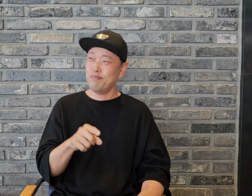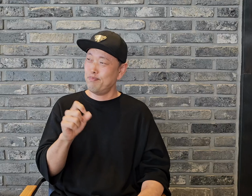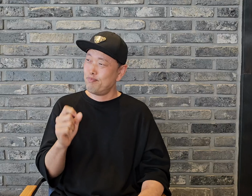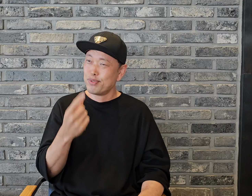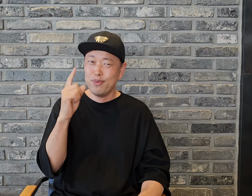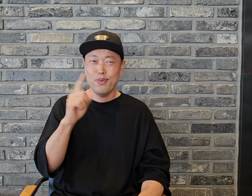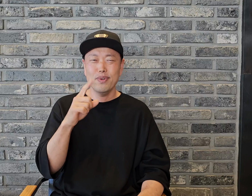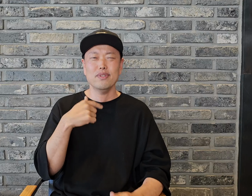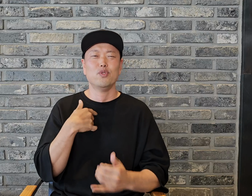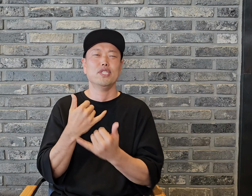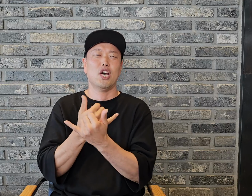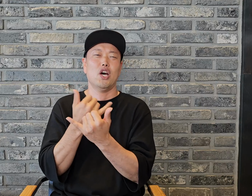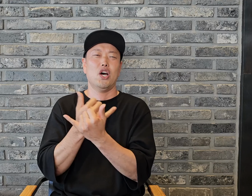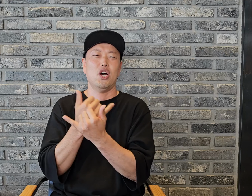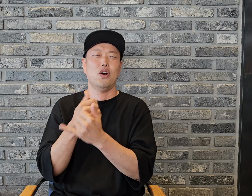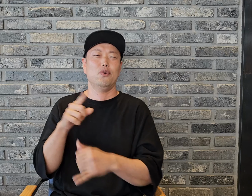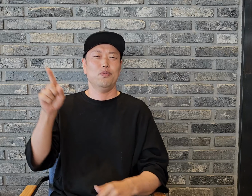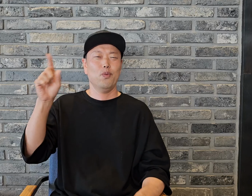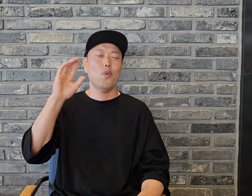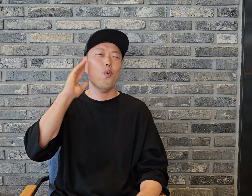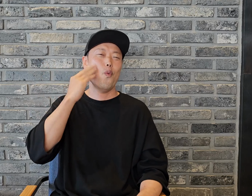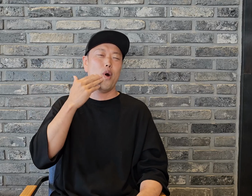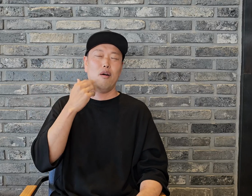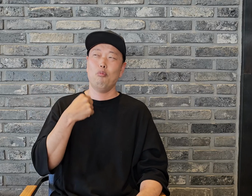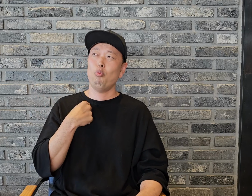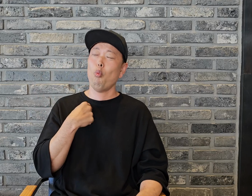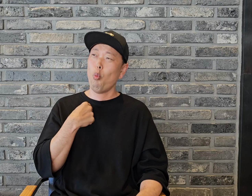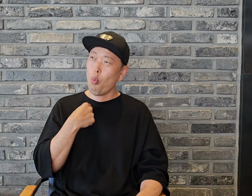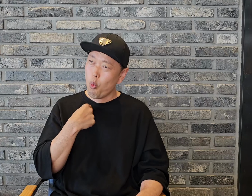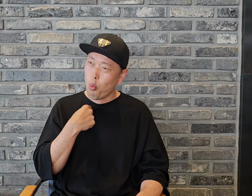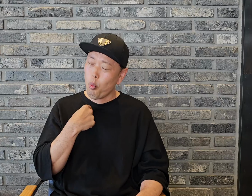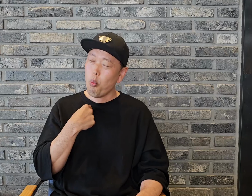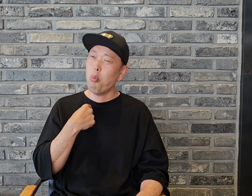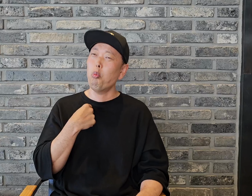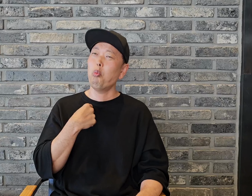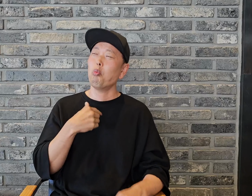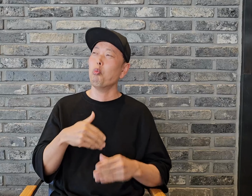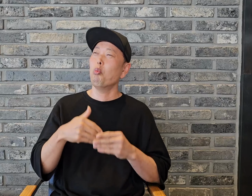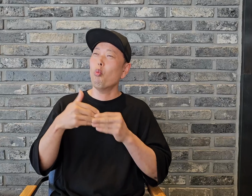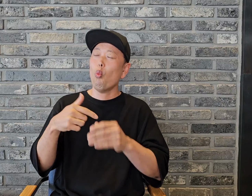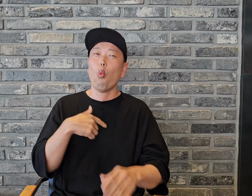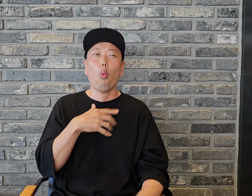ある日、耳の聞こえない親戚に 連れていってもらいました。